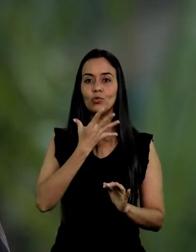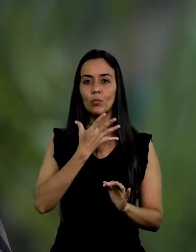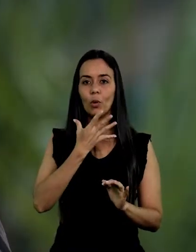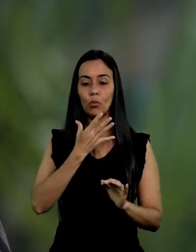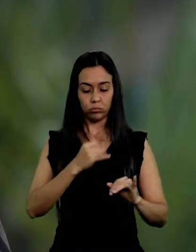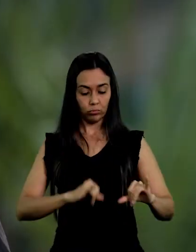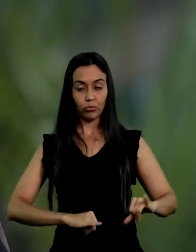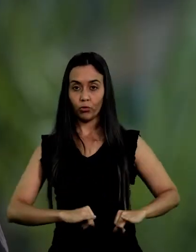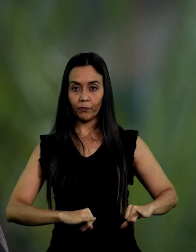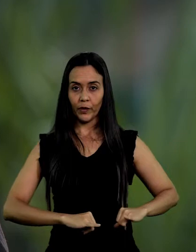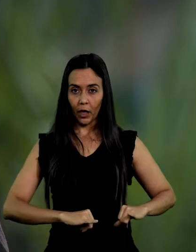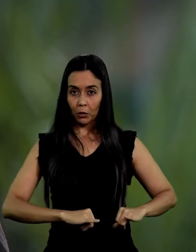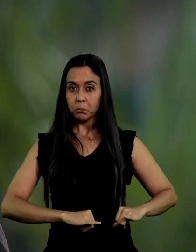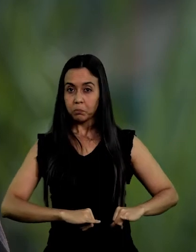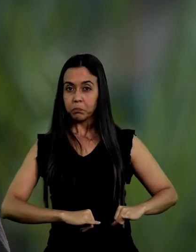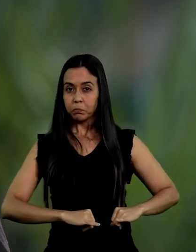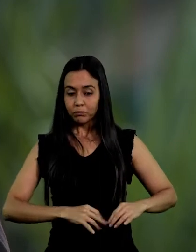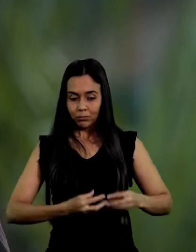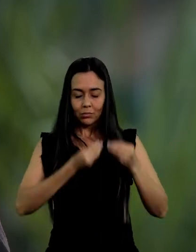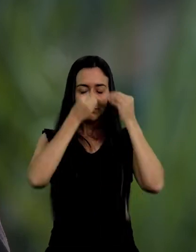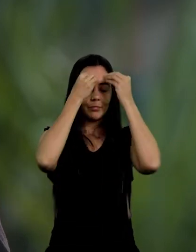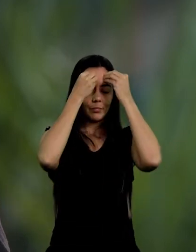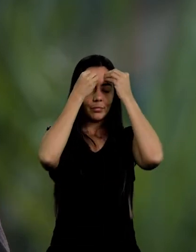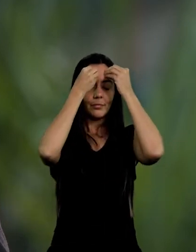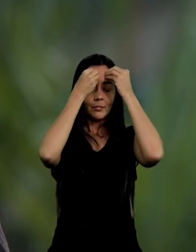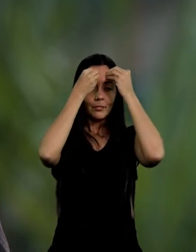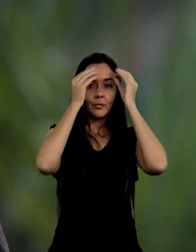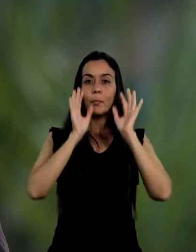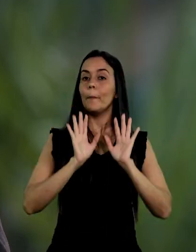Então, se aconteceu alguma coisa muito ruim na vida da gente,